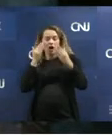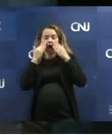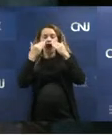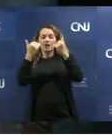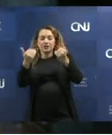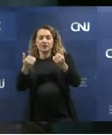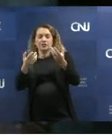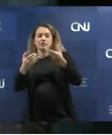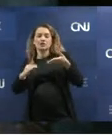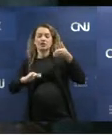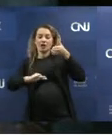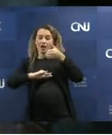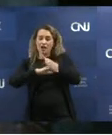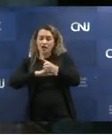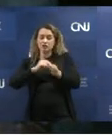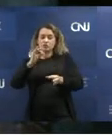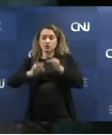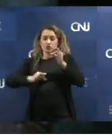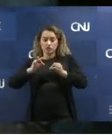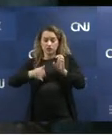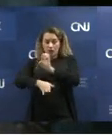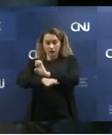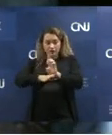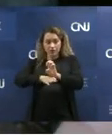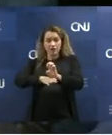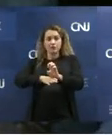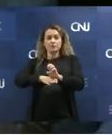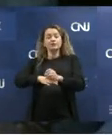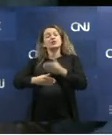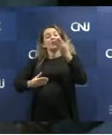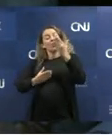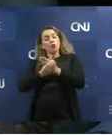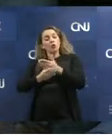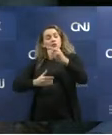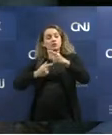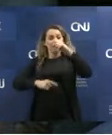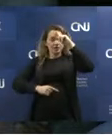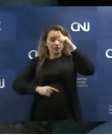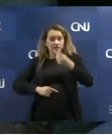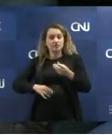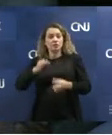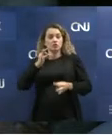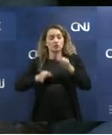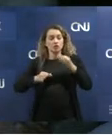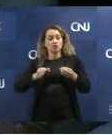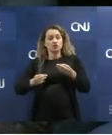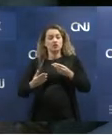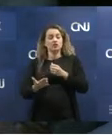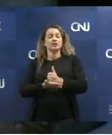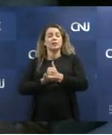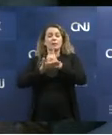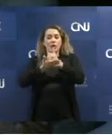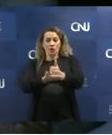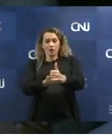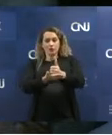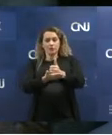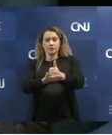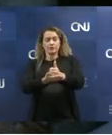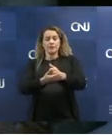a exame, nos quais o processo e as decisões jurídicas se apoiam ou deveriam se apoiar, é requisito determinante